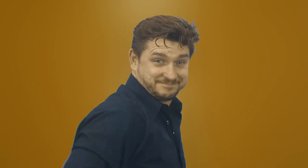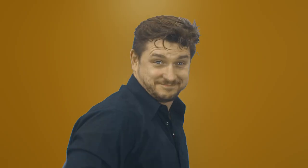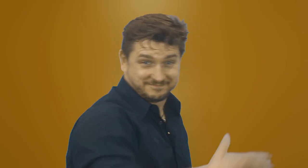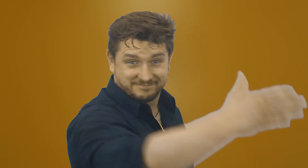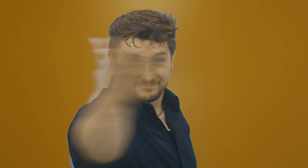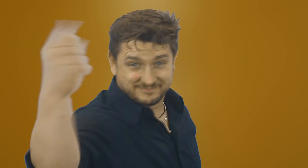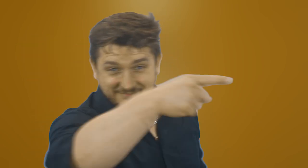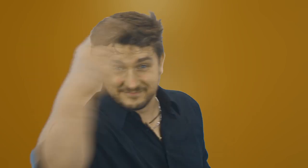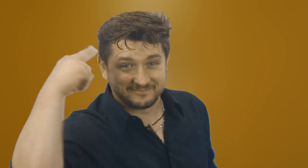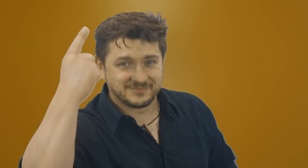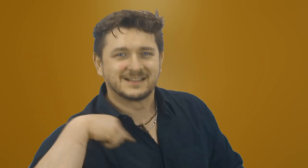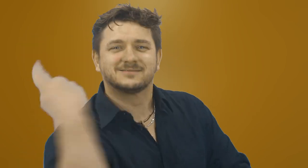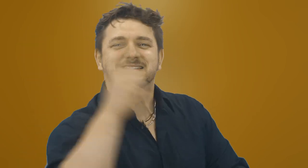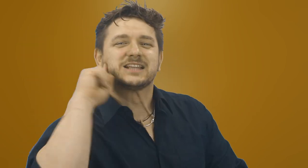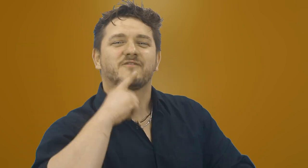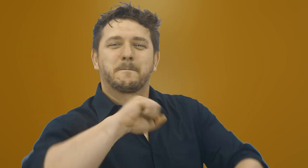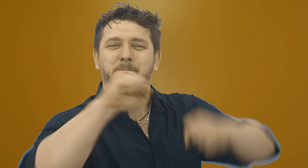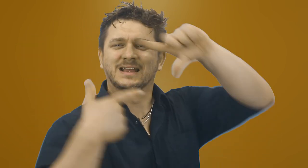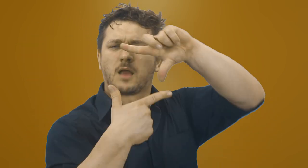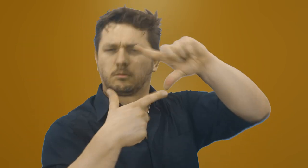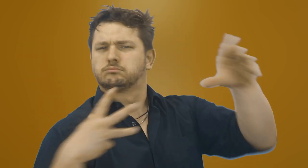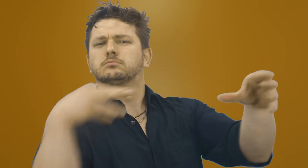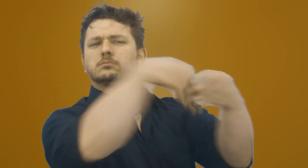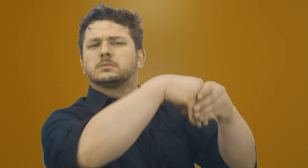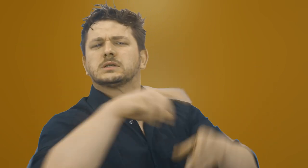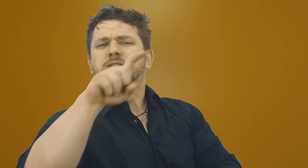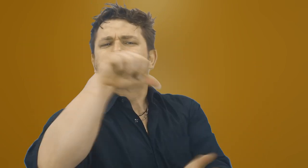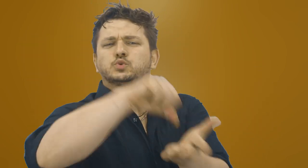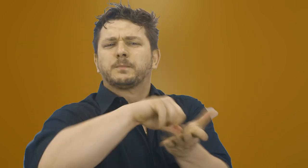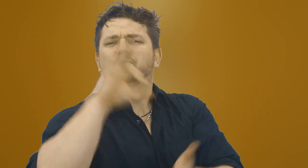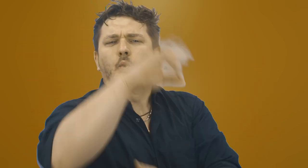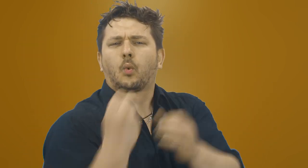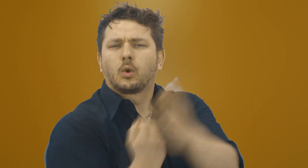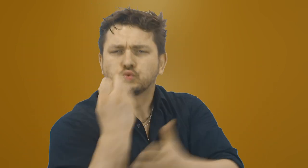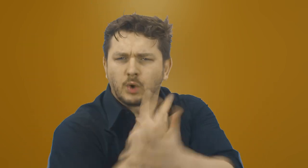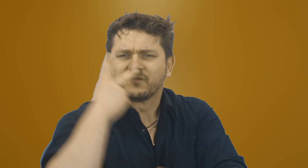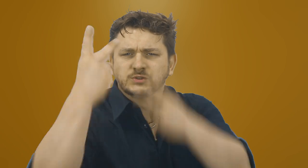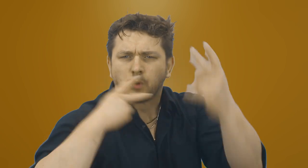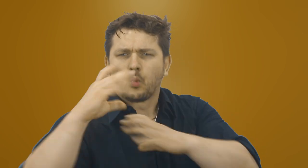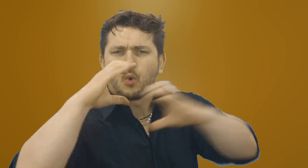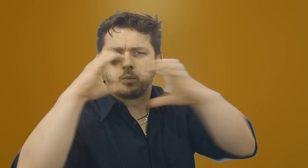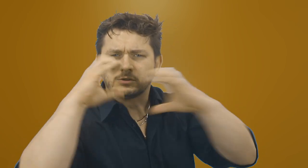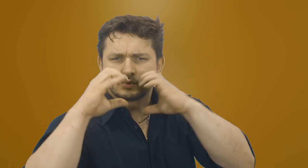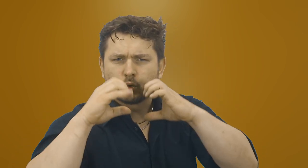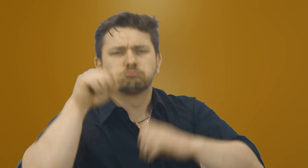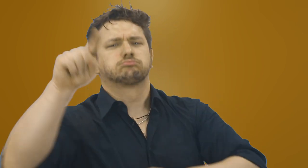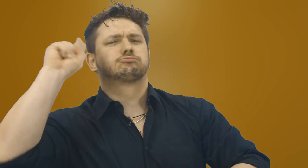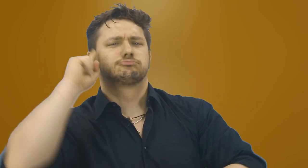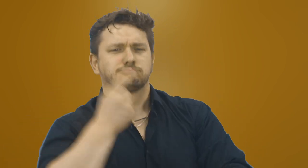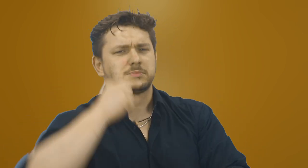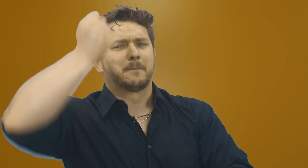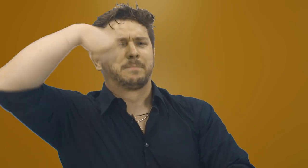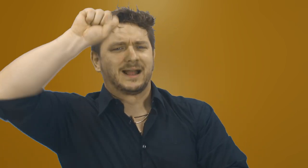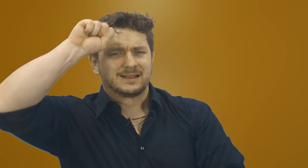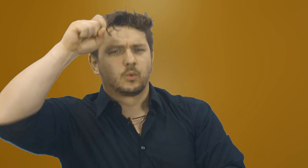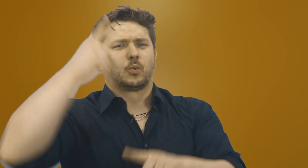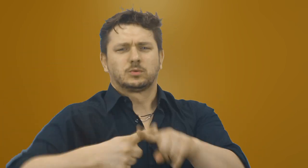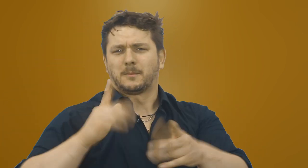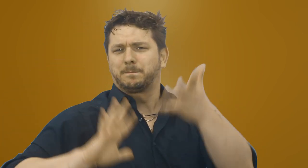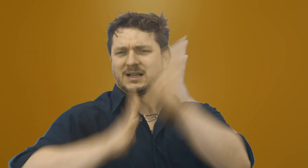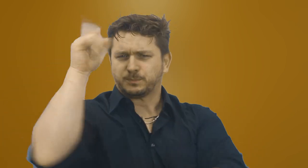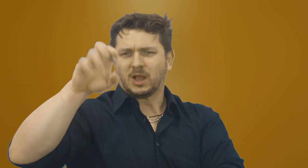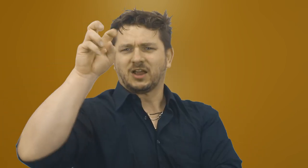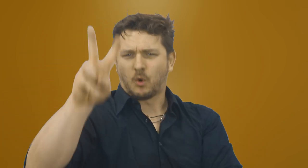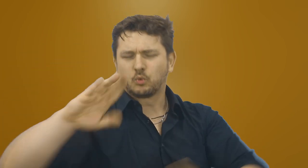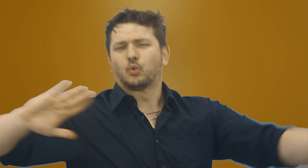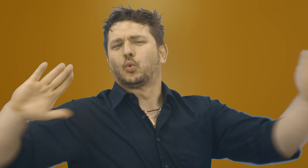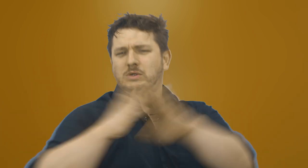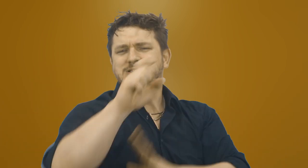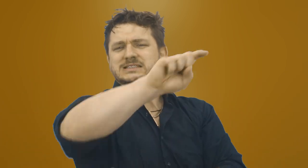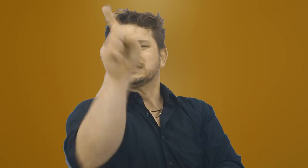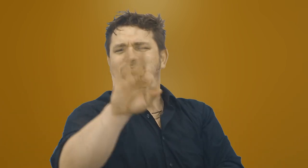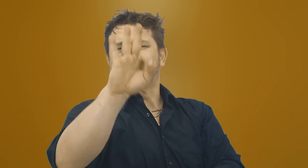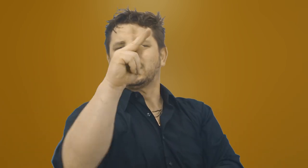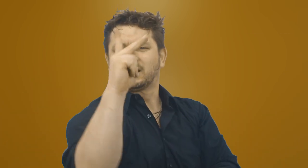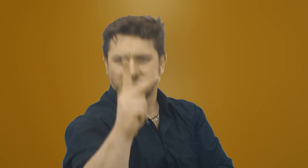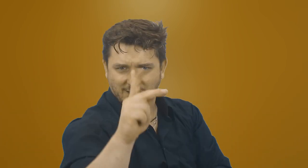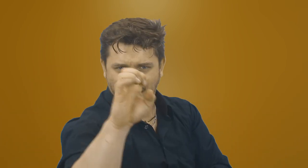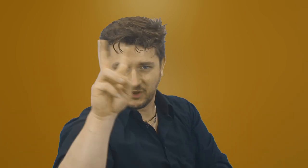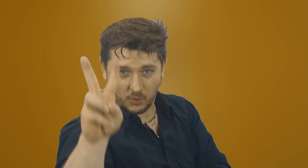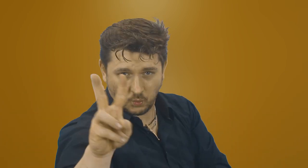Ihr wißt, wir deafmedia.de gehören zum Zentrum der Kultur und visuelle Kommunikation der Gehörlosen in Berlin & Brandenburg e.V. (ZfK e.V.)